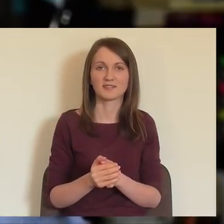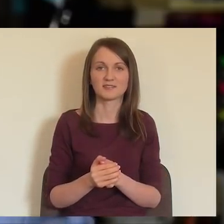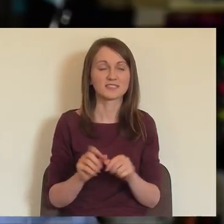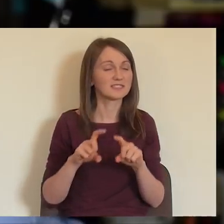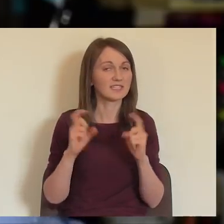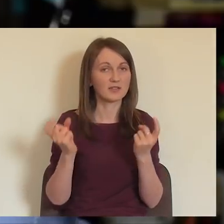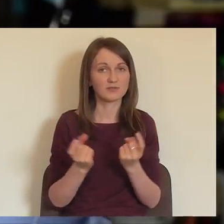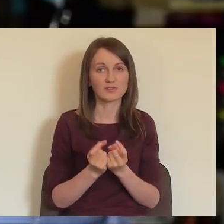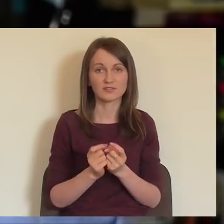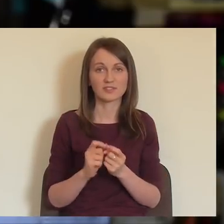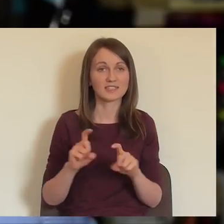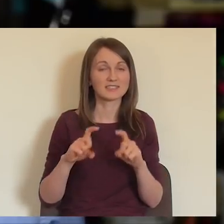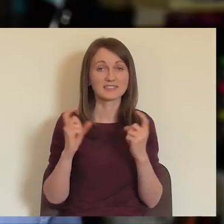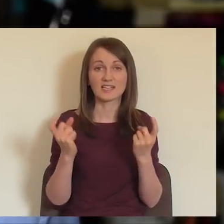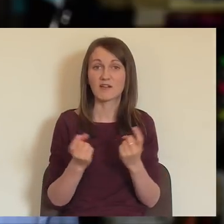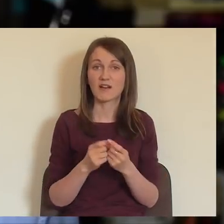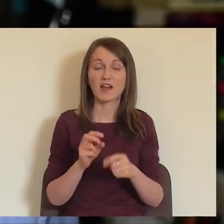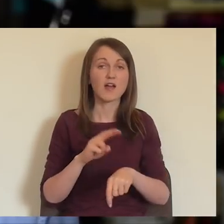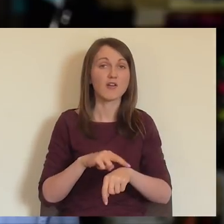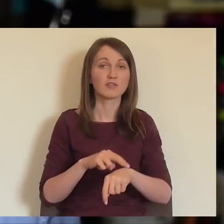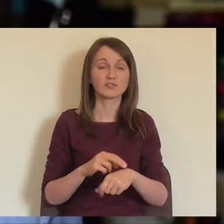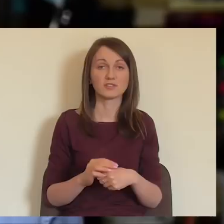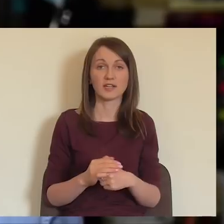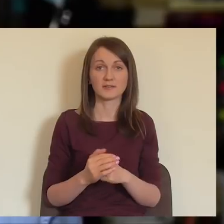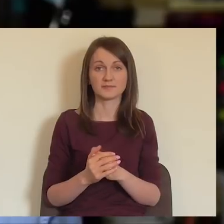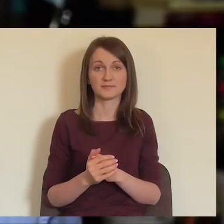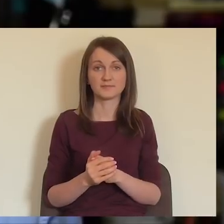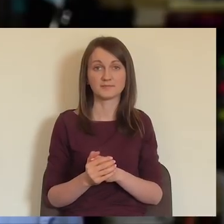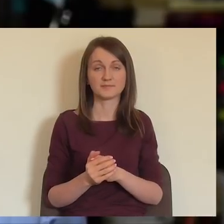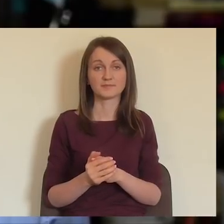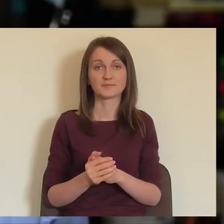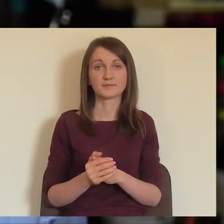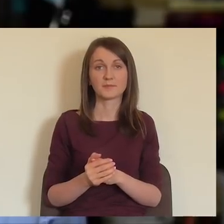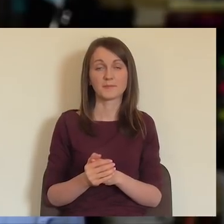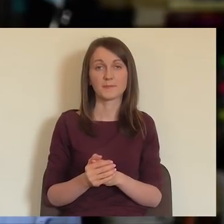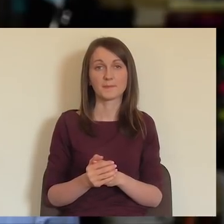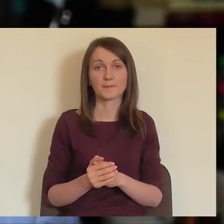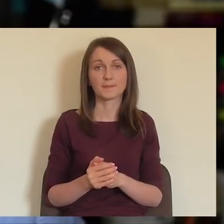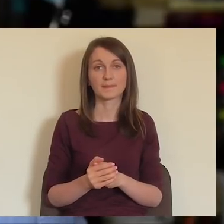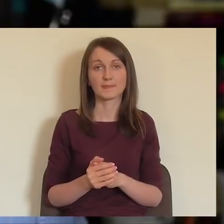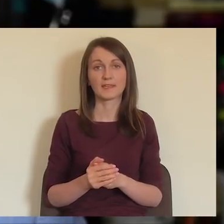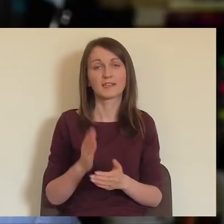dlatego że to może się dla kogoś wydawać nieistotne, natomiast to ma wpływ na to, jak później medytacja przebiega.